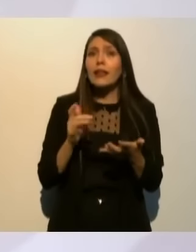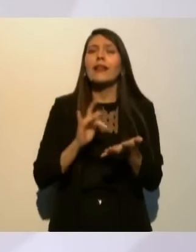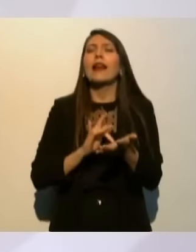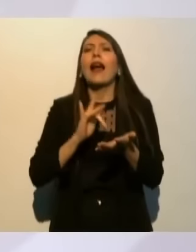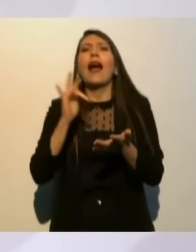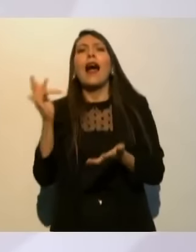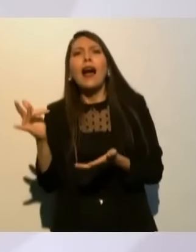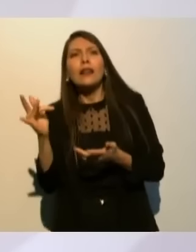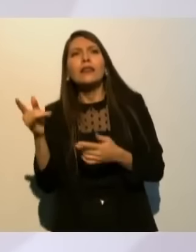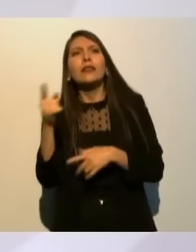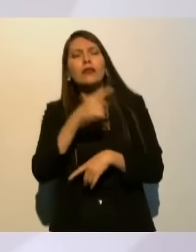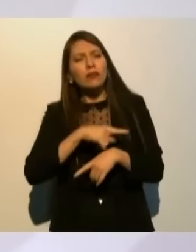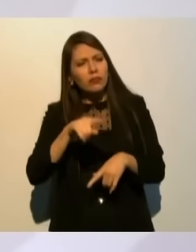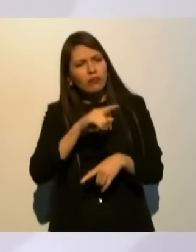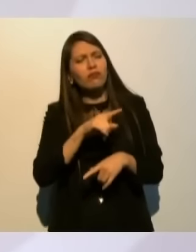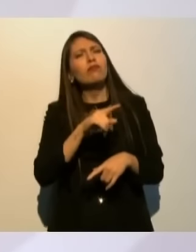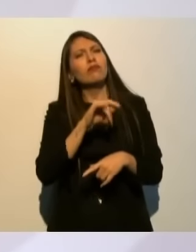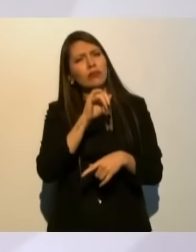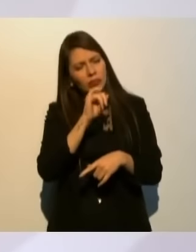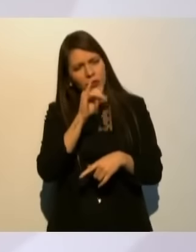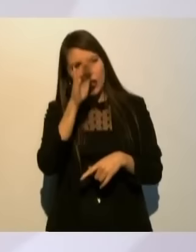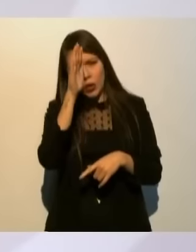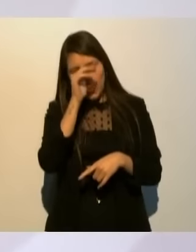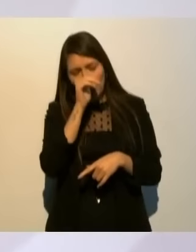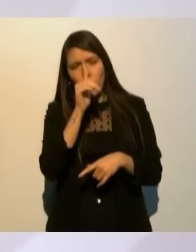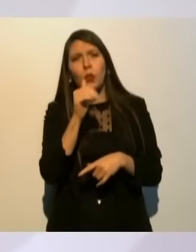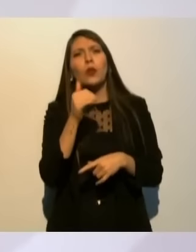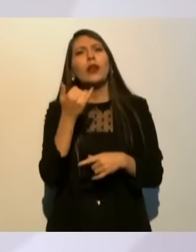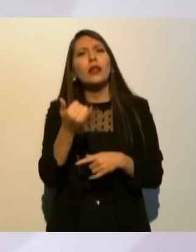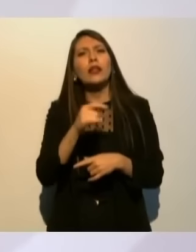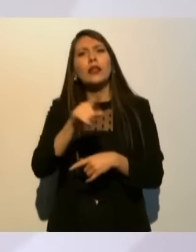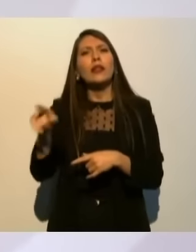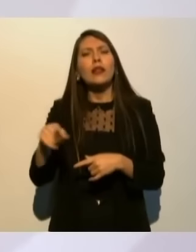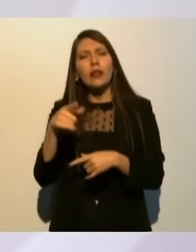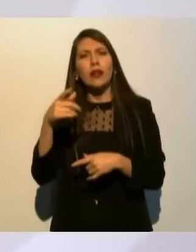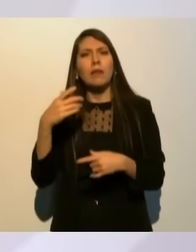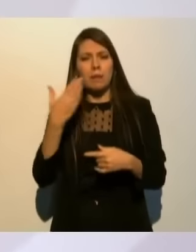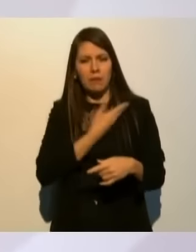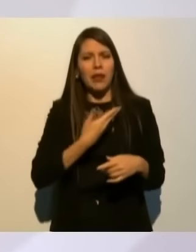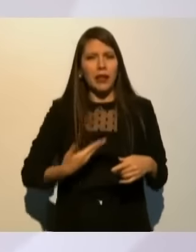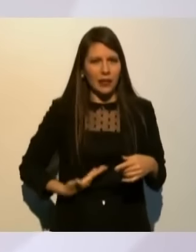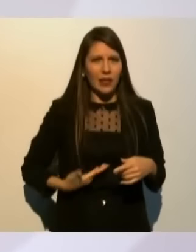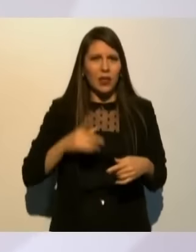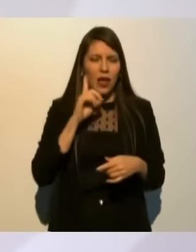la decisión de nuestra presidenta la Dora Claudia shen pardo quien ha establecido como una de las